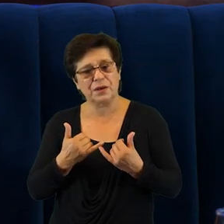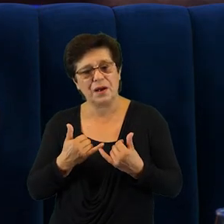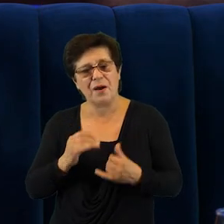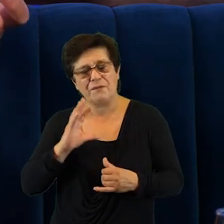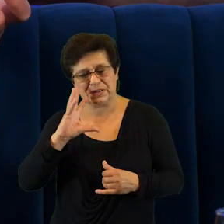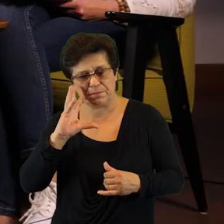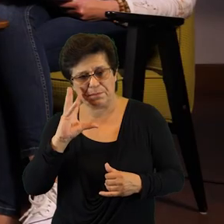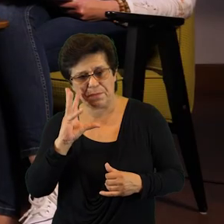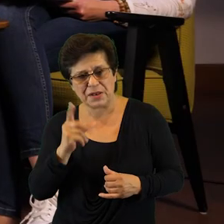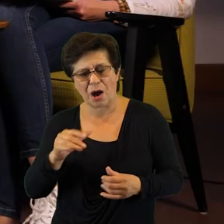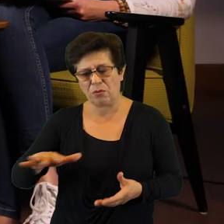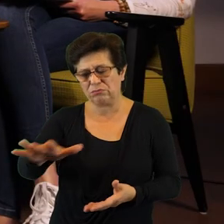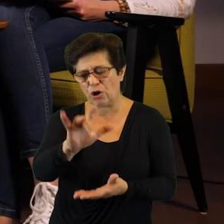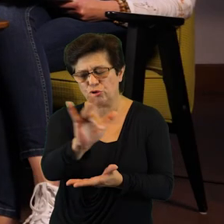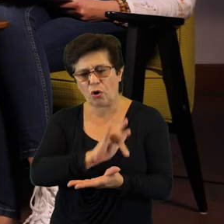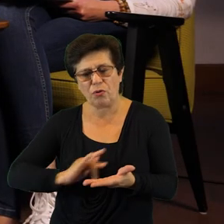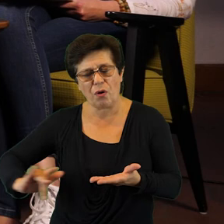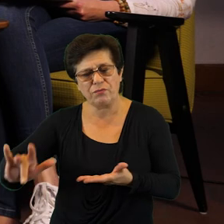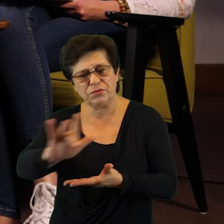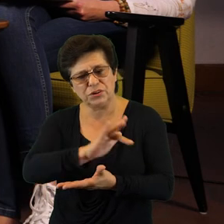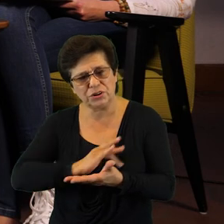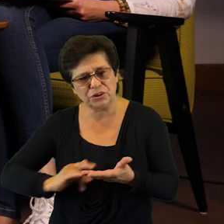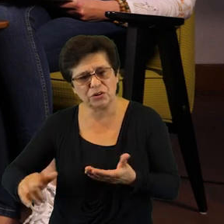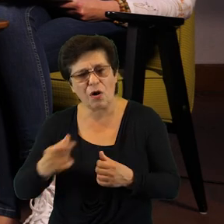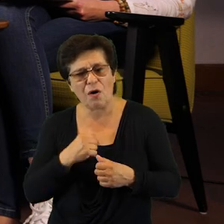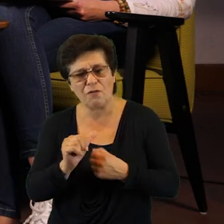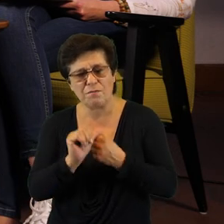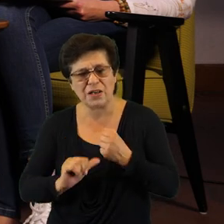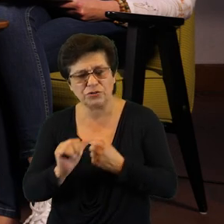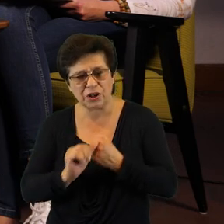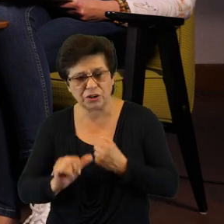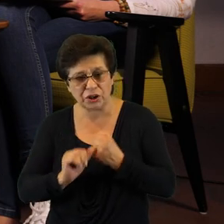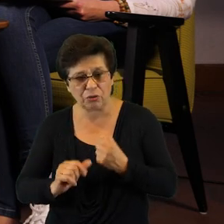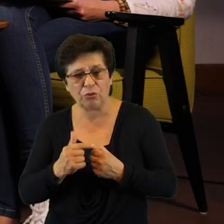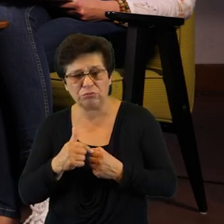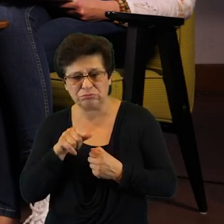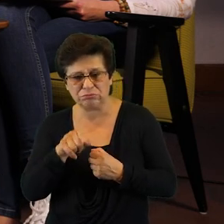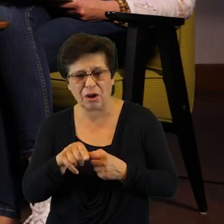kiedy go środowisko w 1956 roku, po Październiku, wybiera prezesem Związku Literatów Polskich.